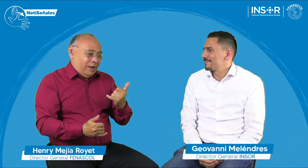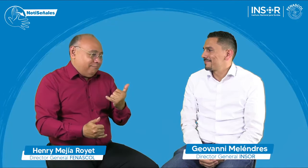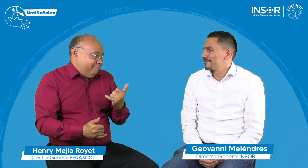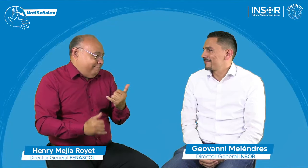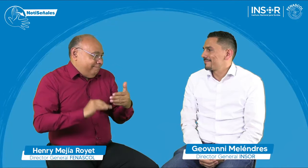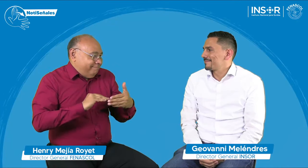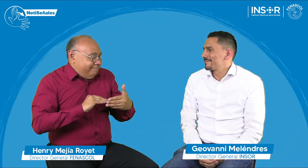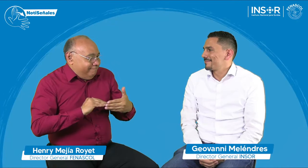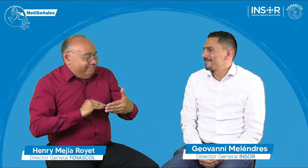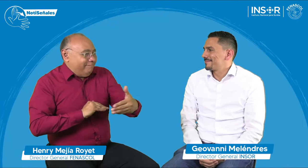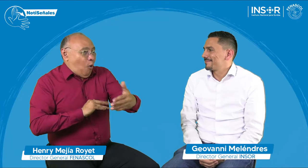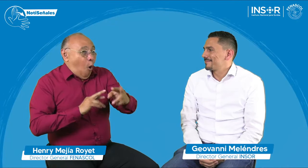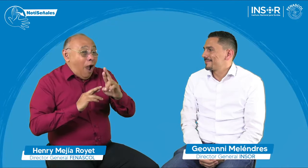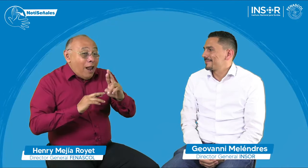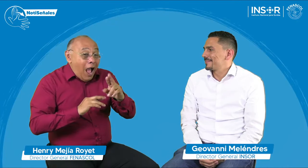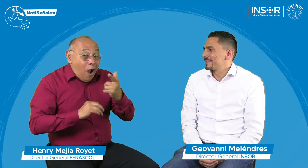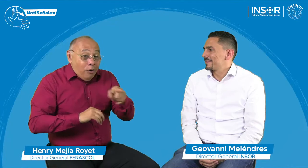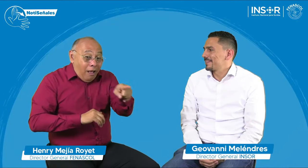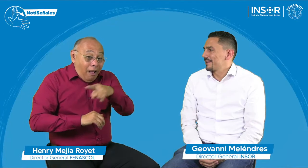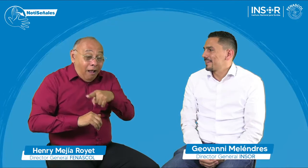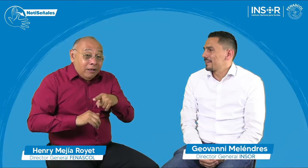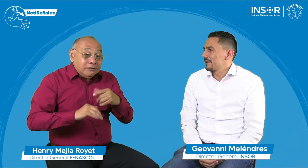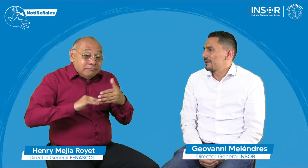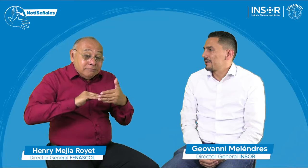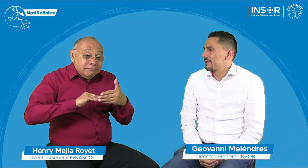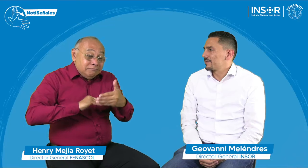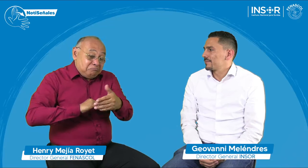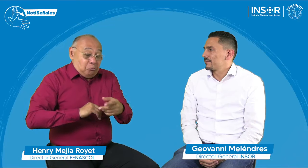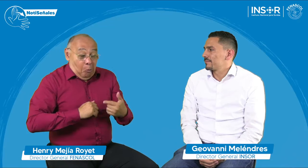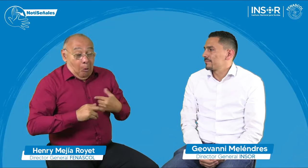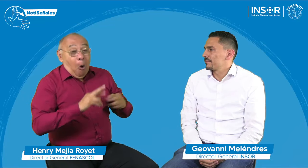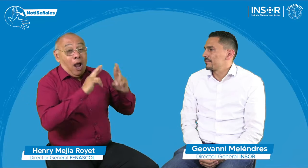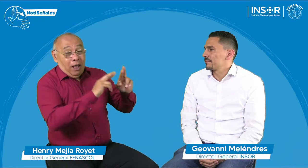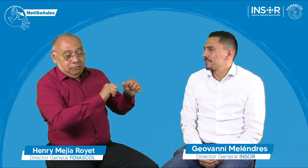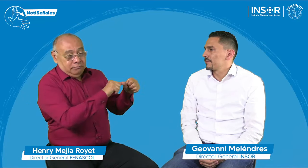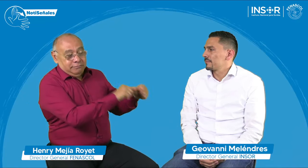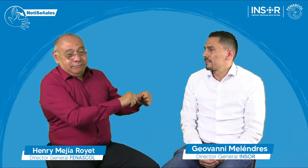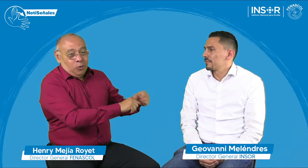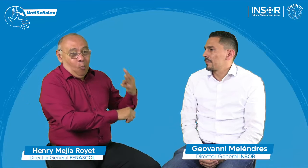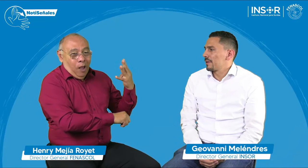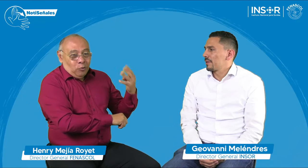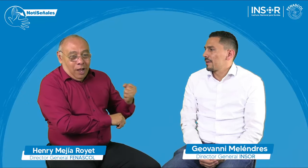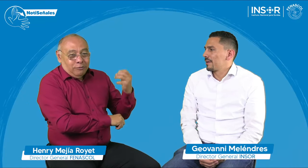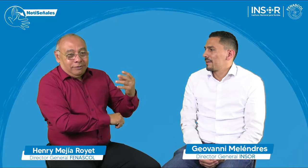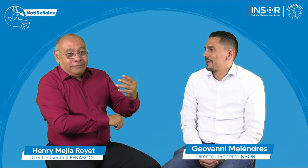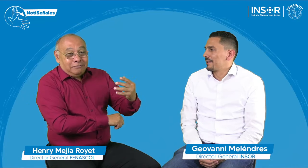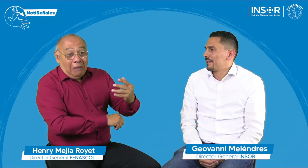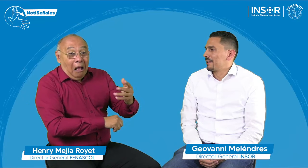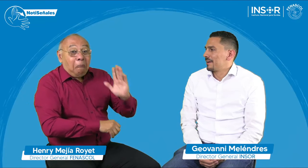nos pone muy contentos a la comunidad sorda que se logre